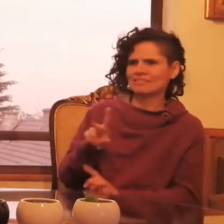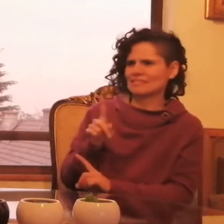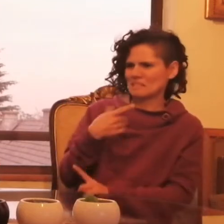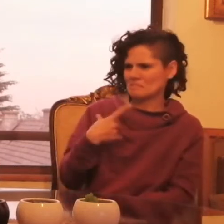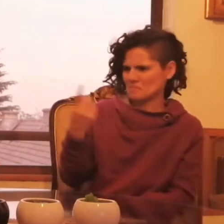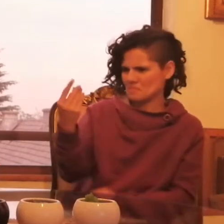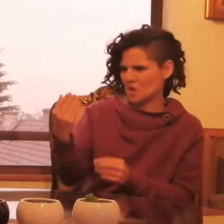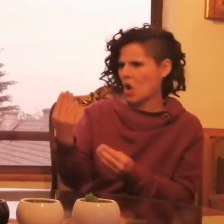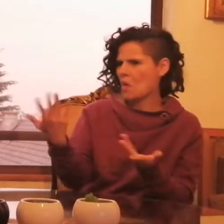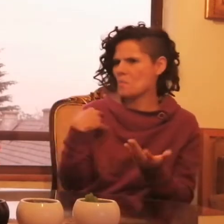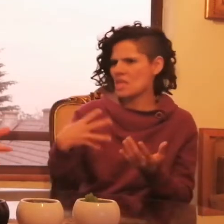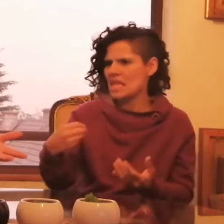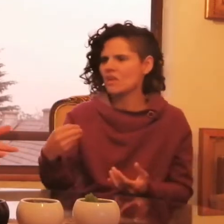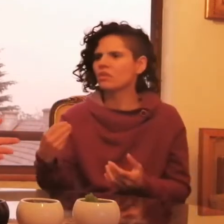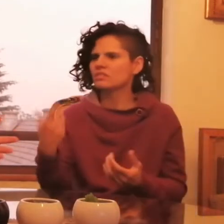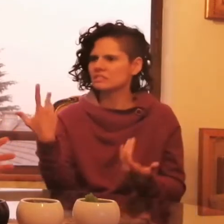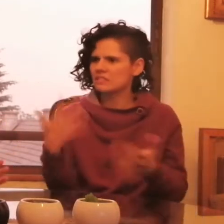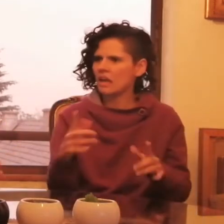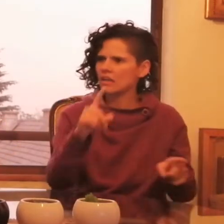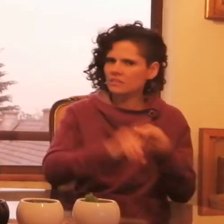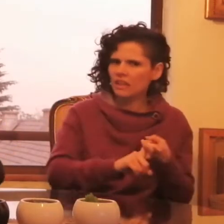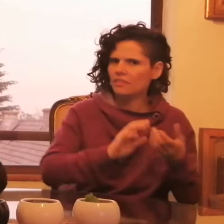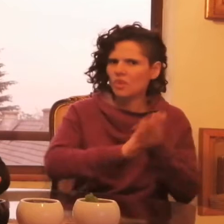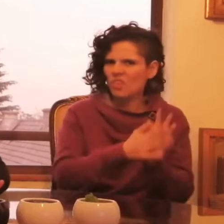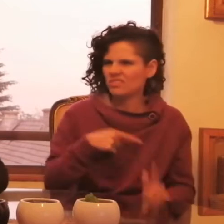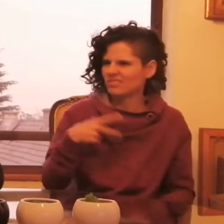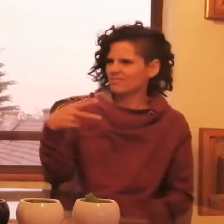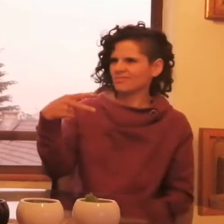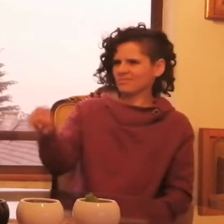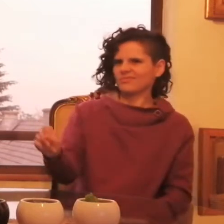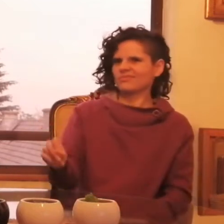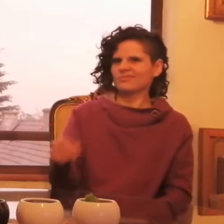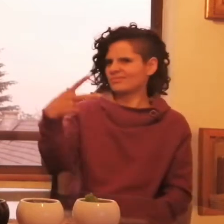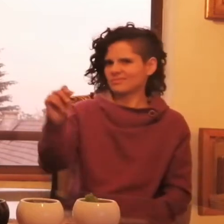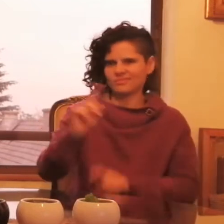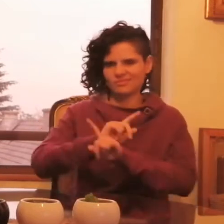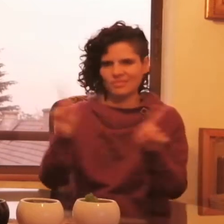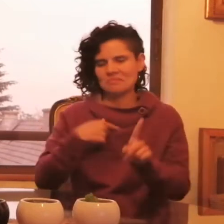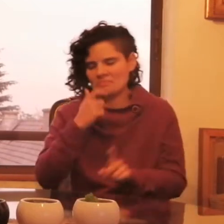yo está casado era como que no lo vamos a hacer y me dio risa